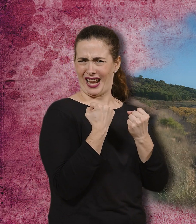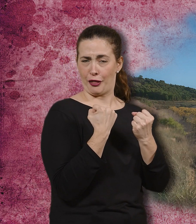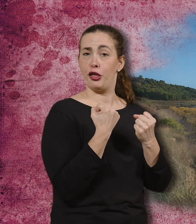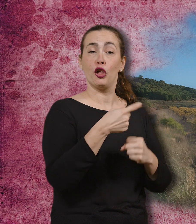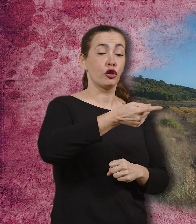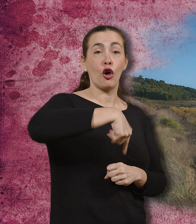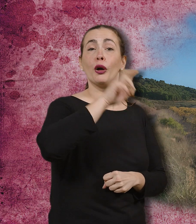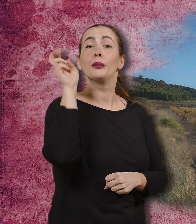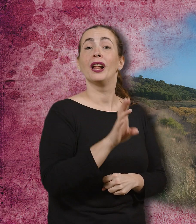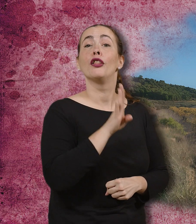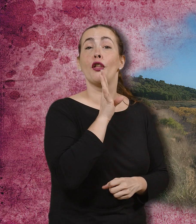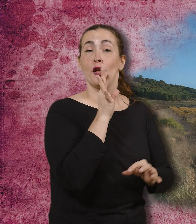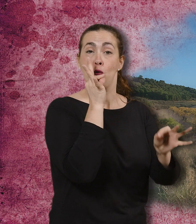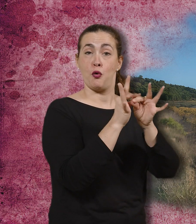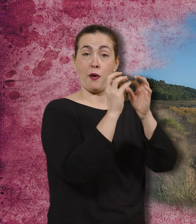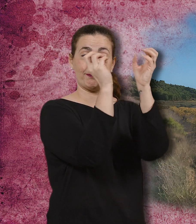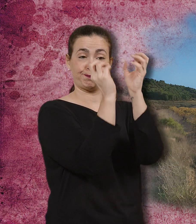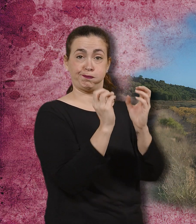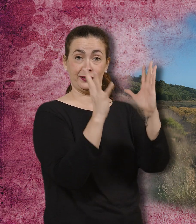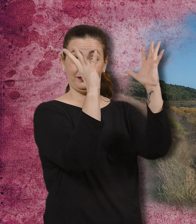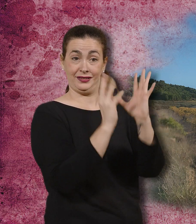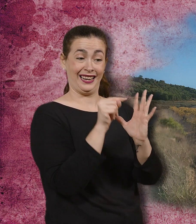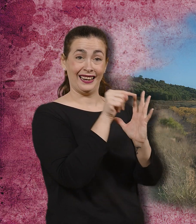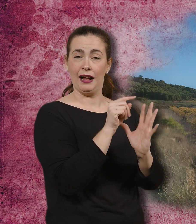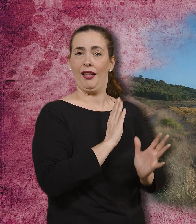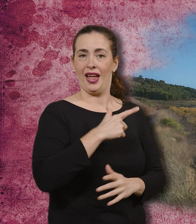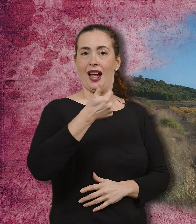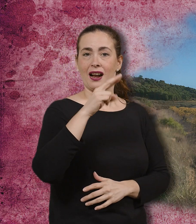tots ells obtinguts a partir de raïms de Garnatxa sobremadurats